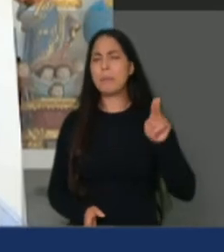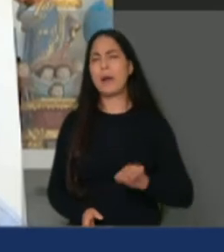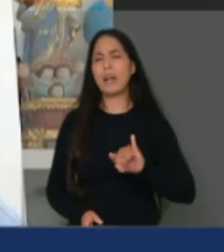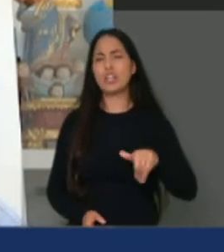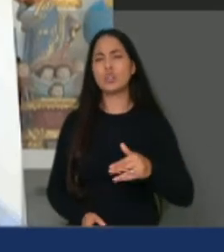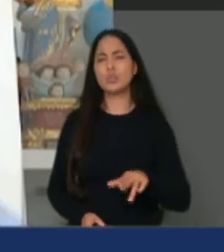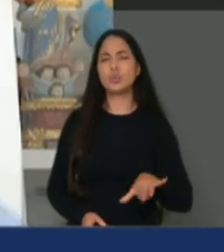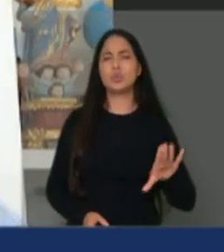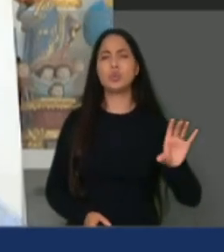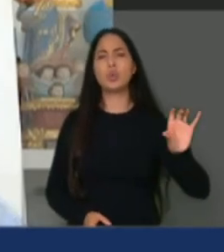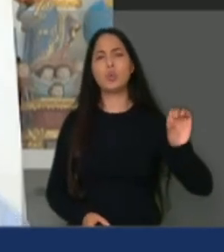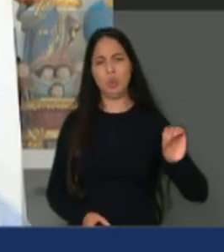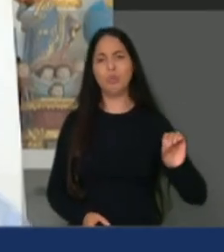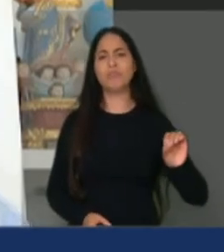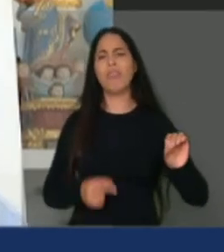SSIMA, COMPROMISSO COM A VIDA,